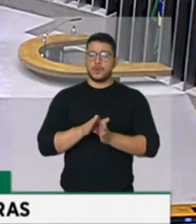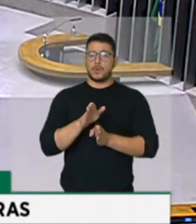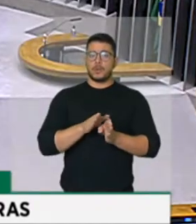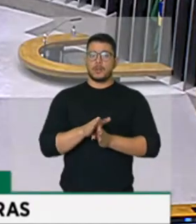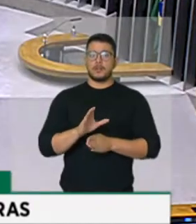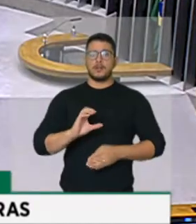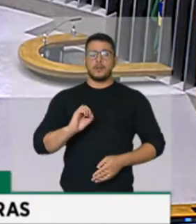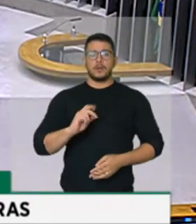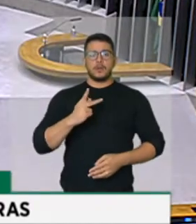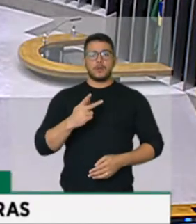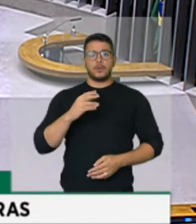ACONTEÇA. ENTÃO... PEÇO PARA OS CAROS DEPUTADOS PARA